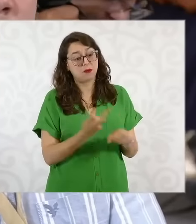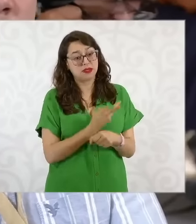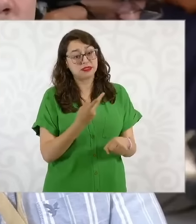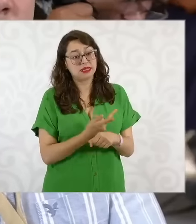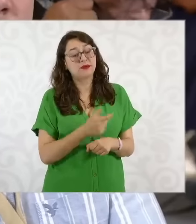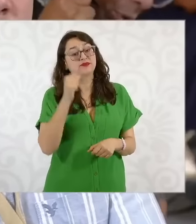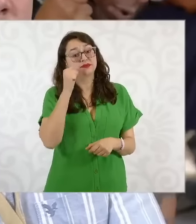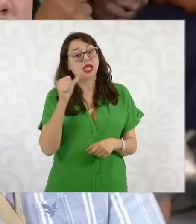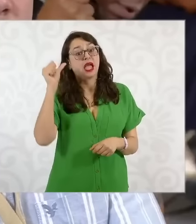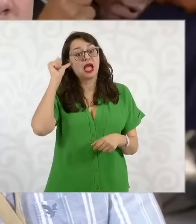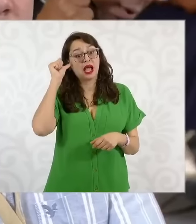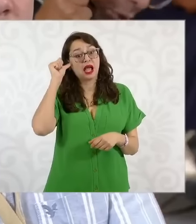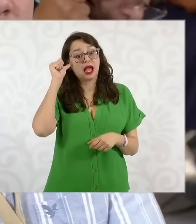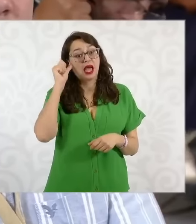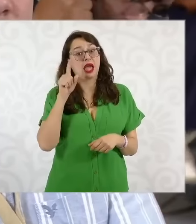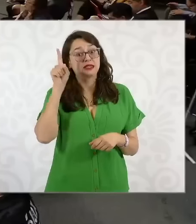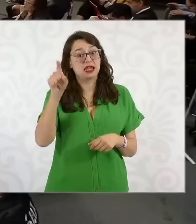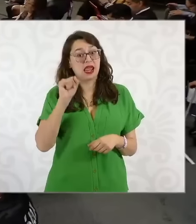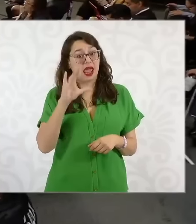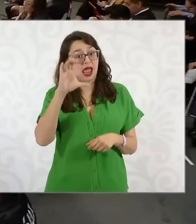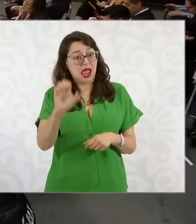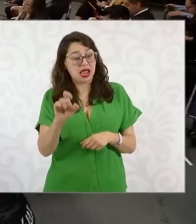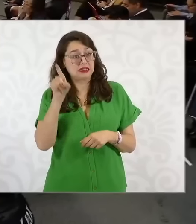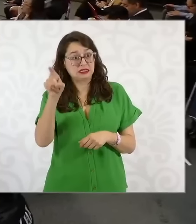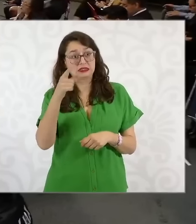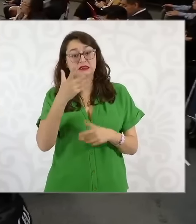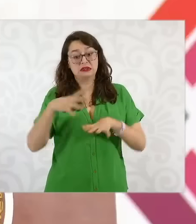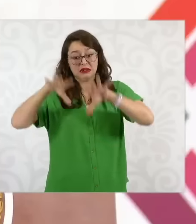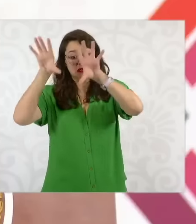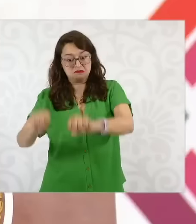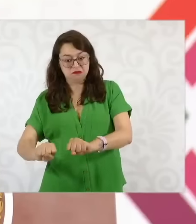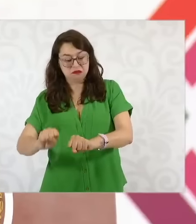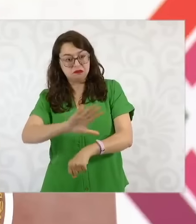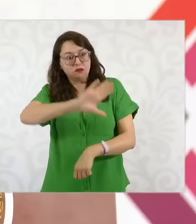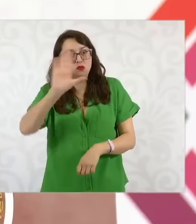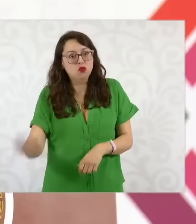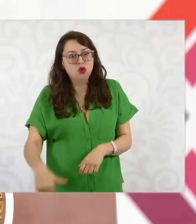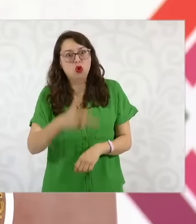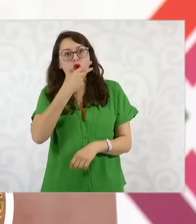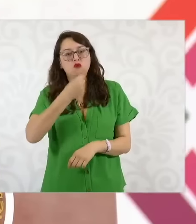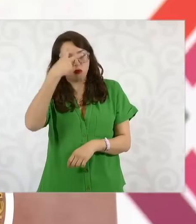fallecido a manos de de la Sí, estamos preparando eh no sé si hoy o mañana pueda,